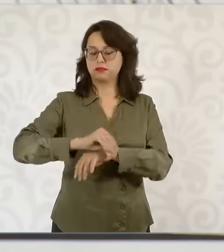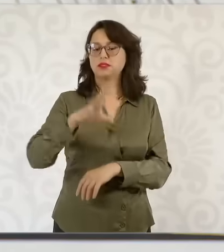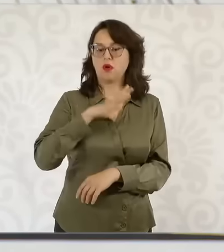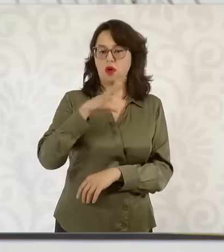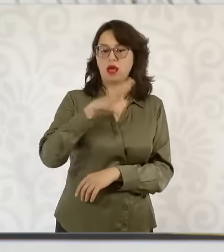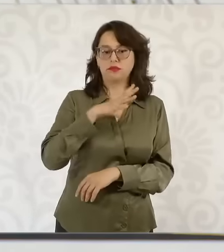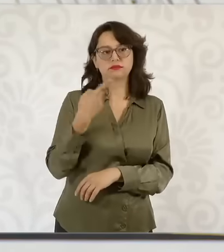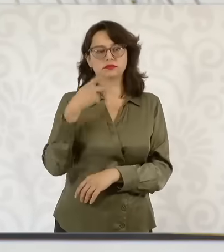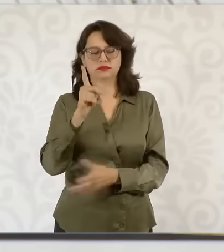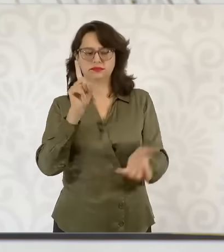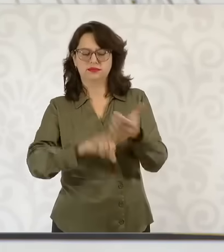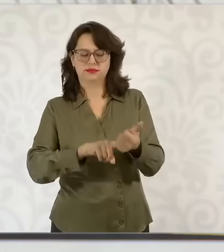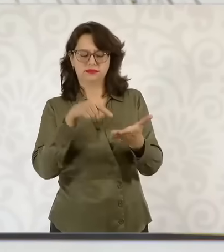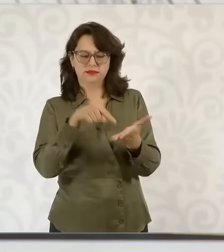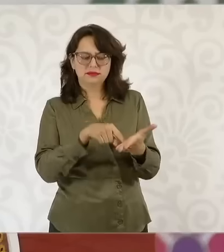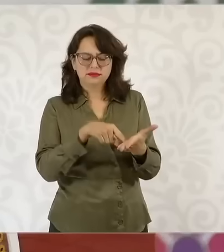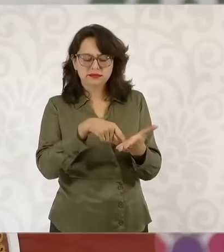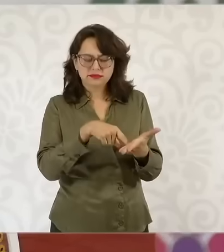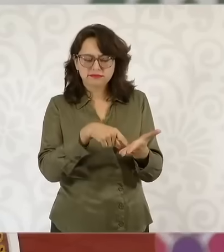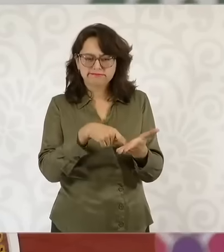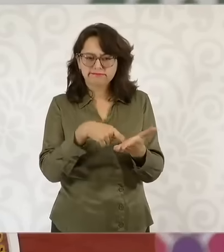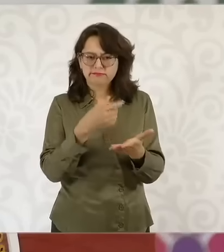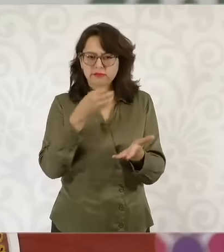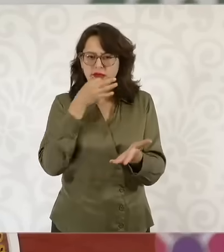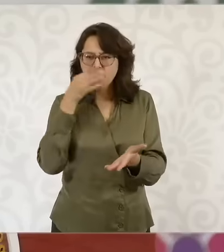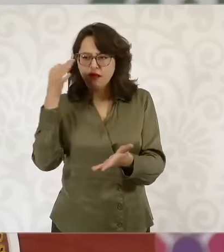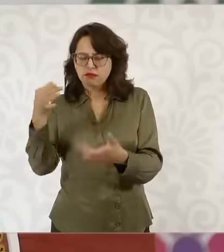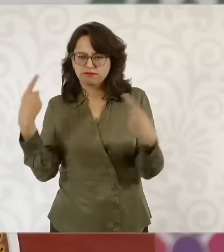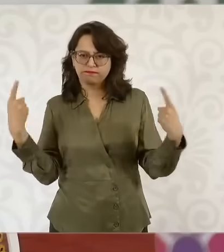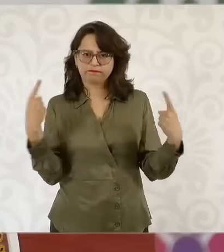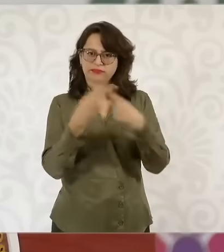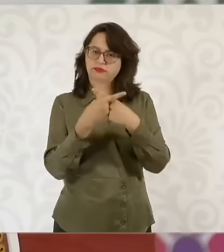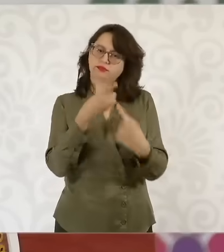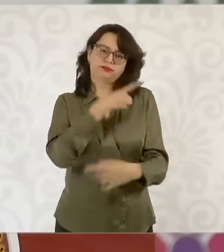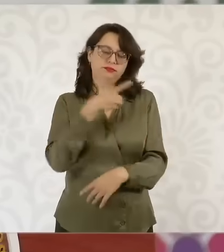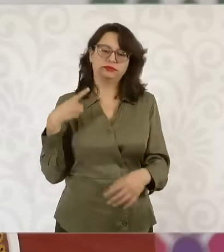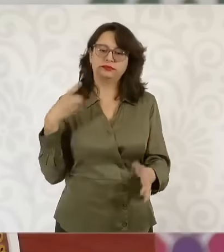pues entonces hay una sanción a esa empresa y además hay una investigación penal porque es un